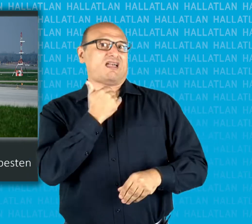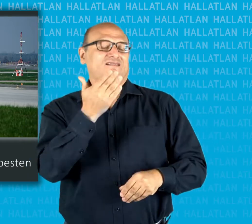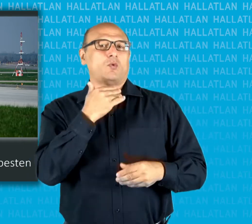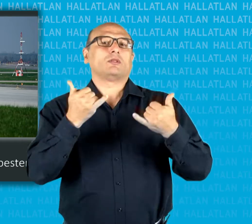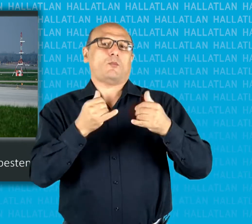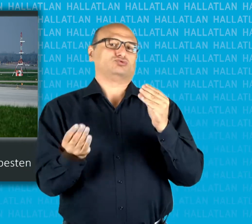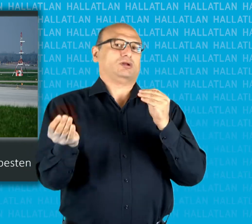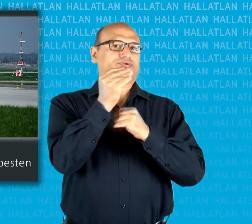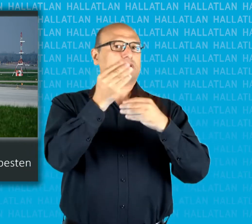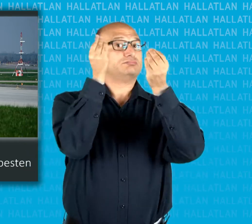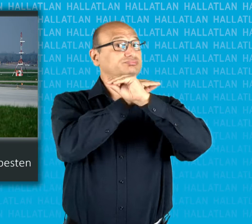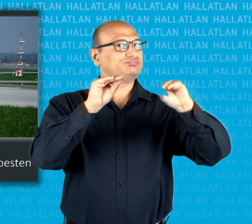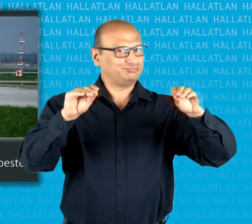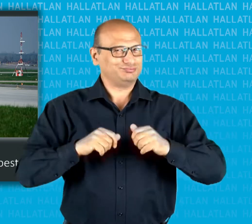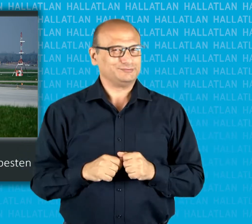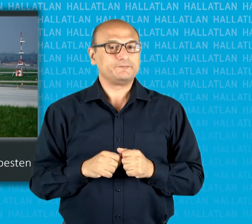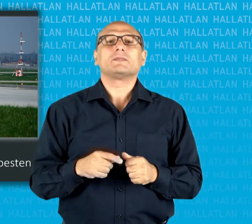Ezt a "hiányzó közleményt" pótolta most a cég.